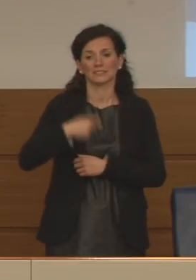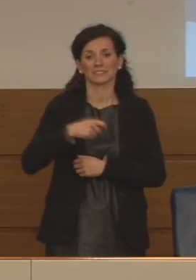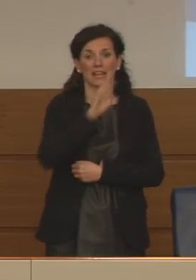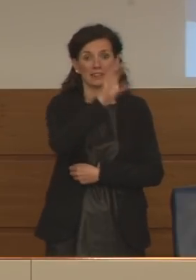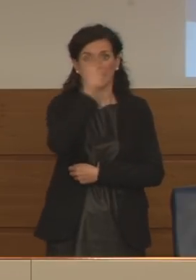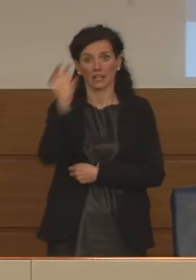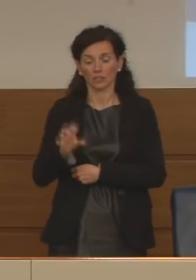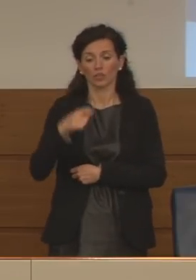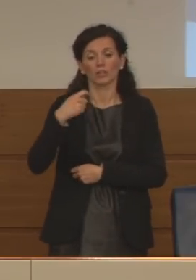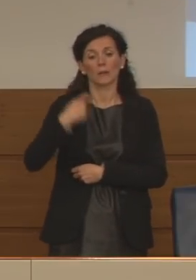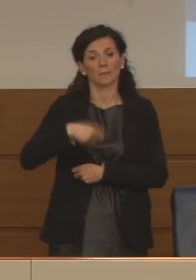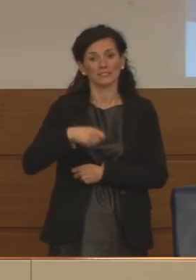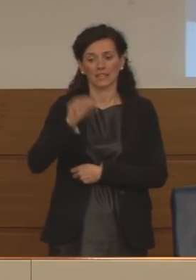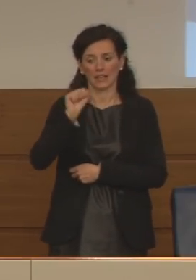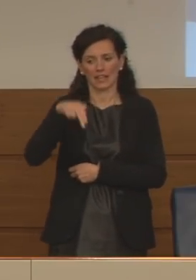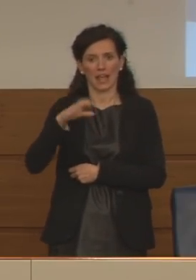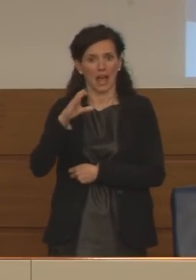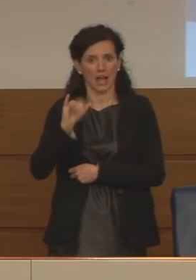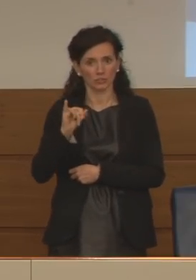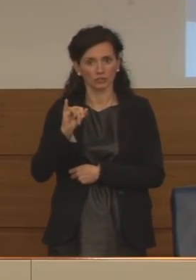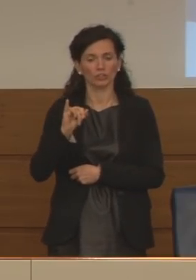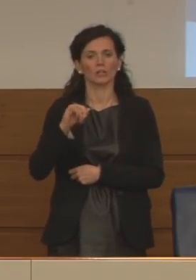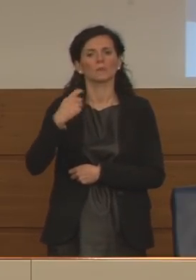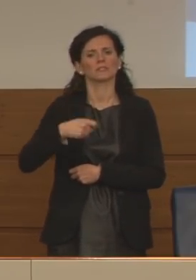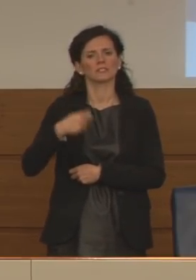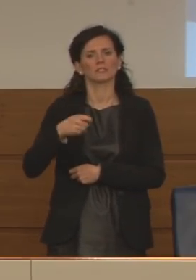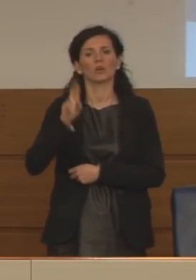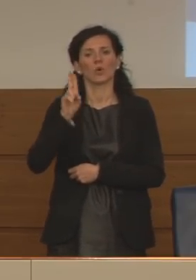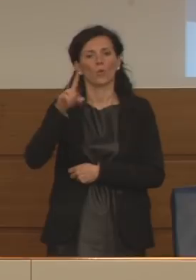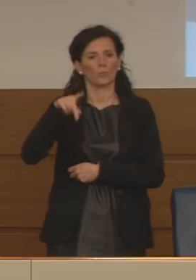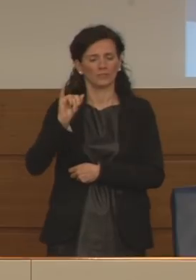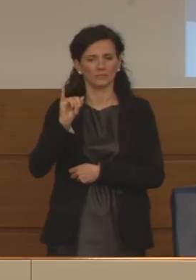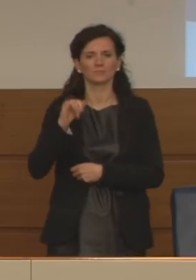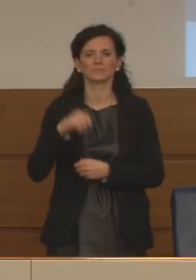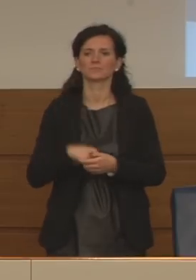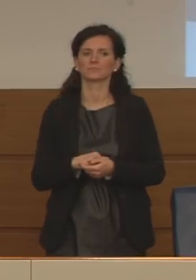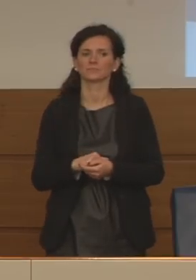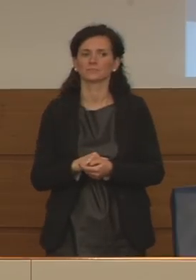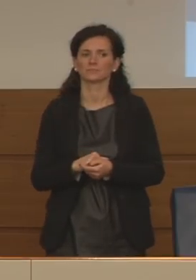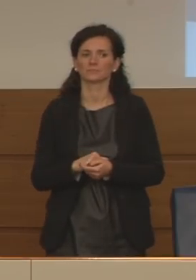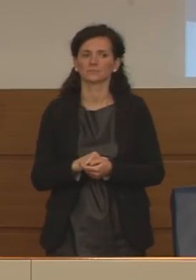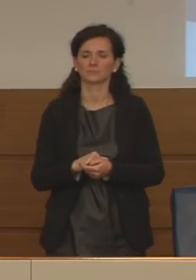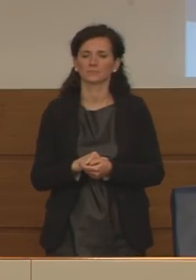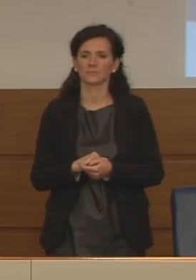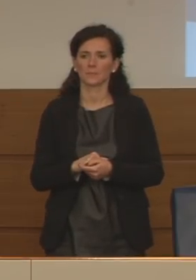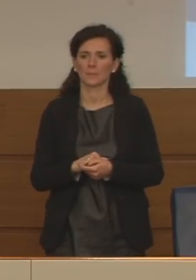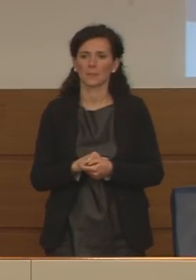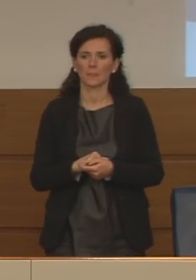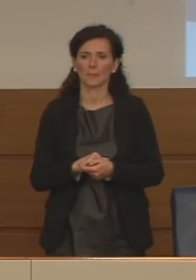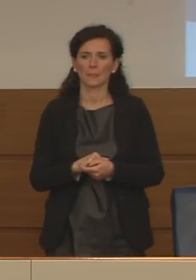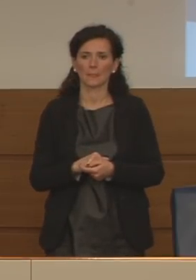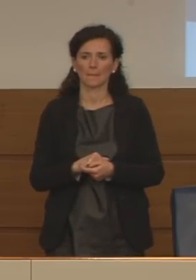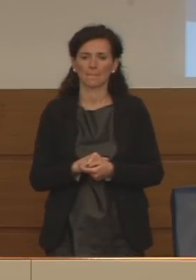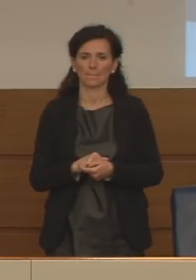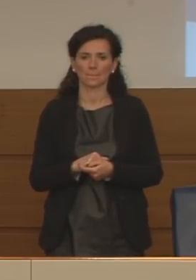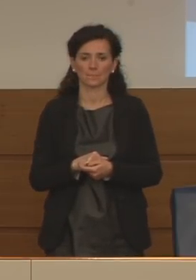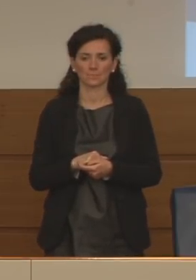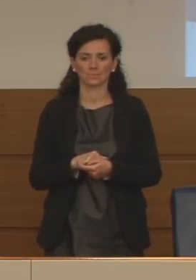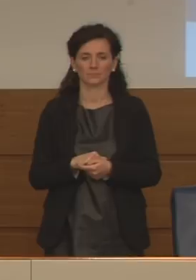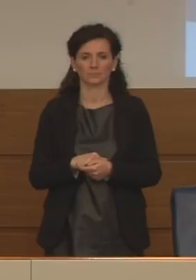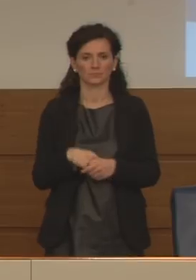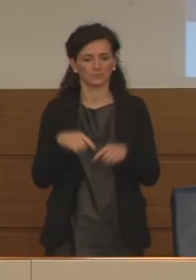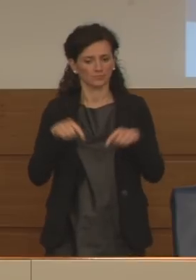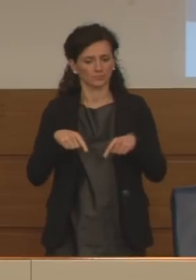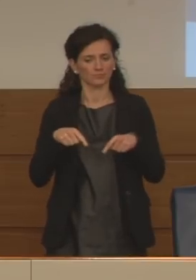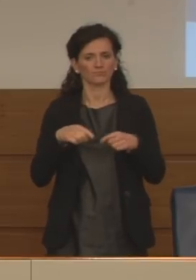dell'ANCI e il Presidente dell'UPI. Questa sera riusciamo, così come